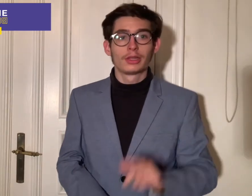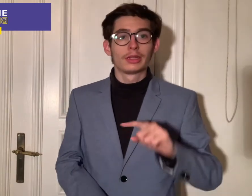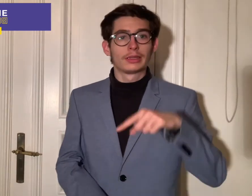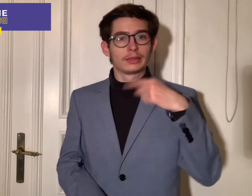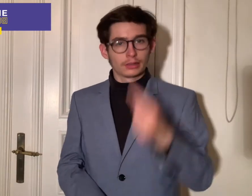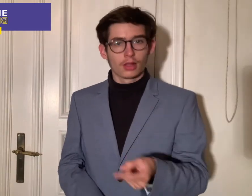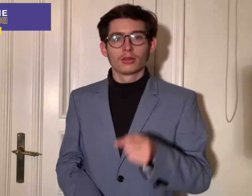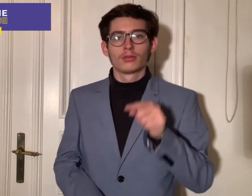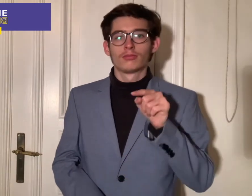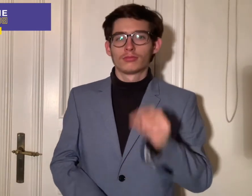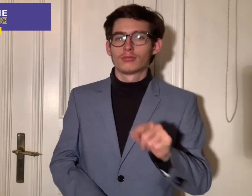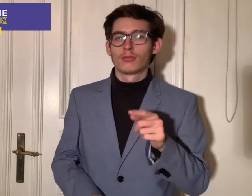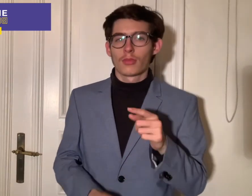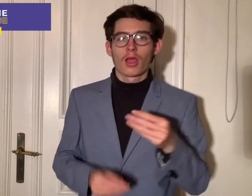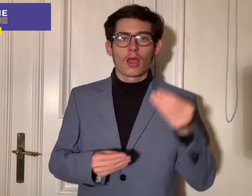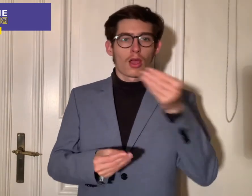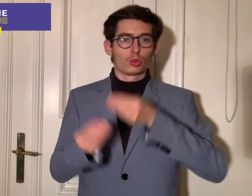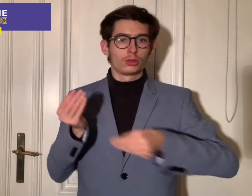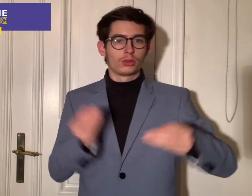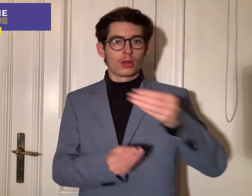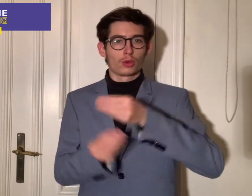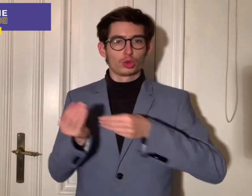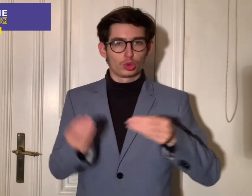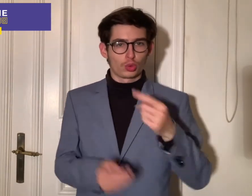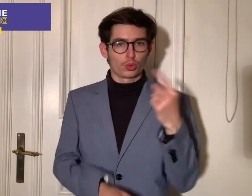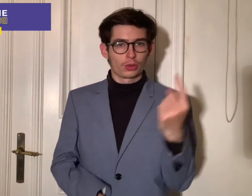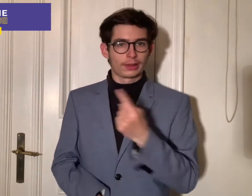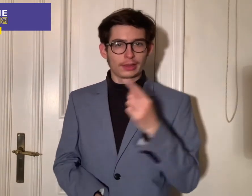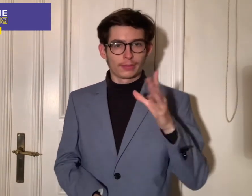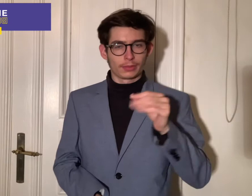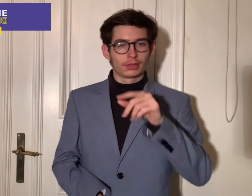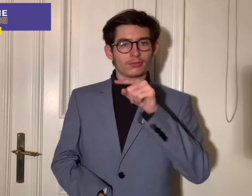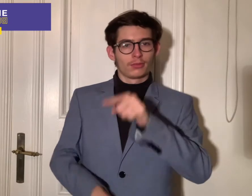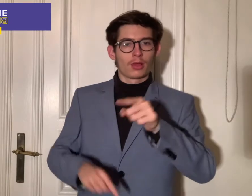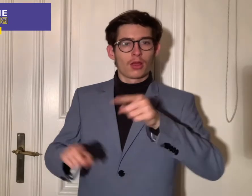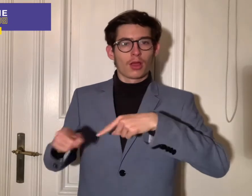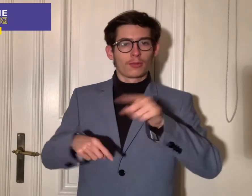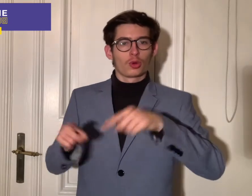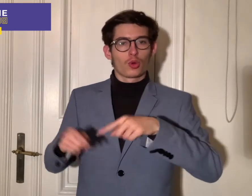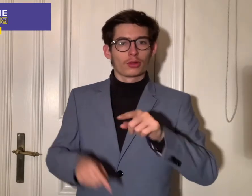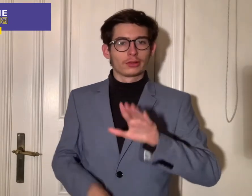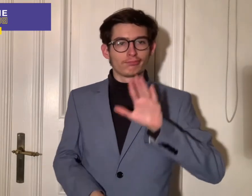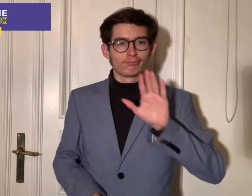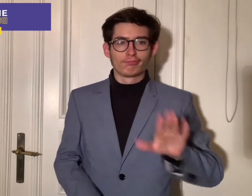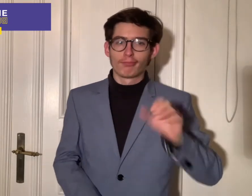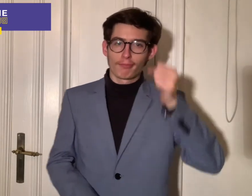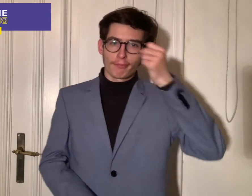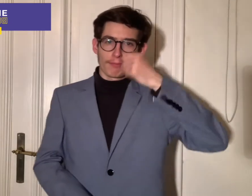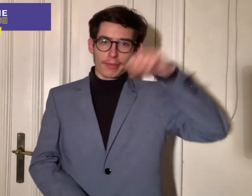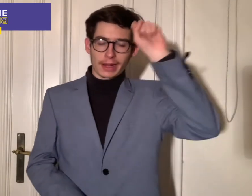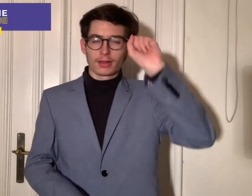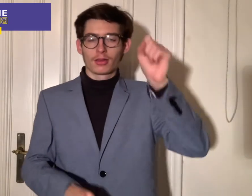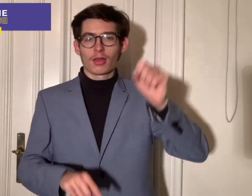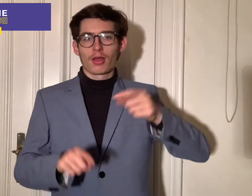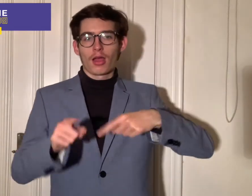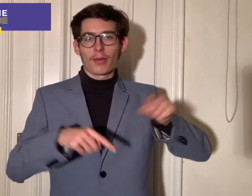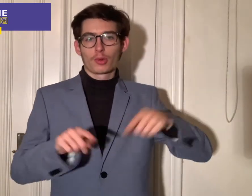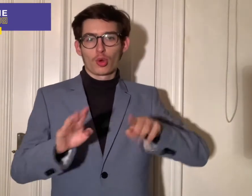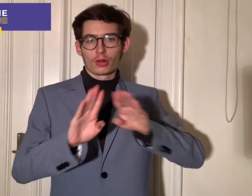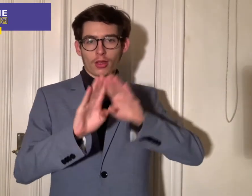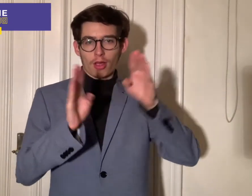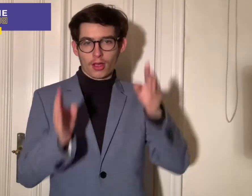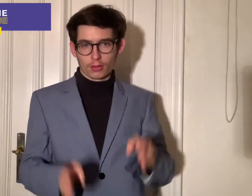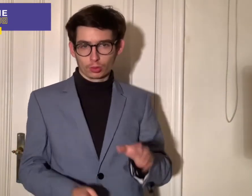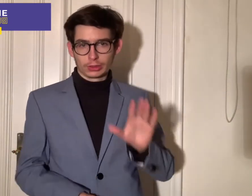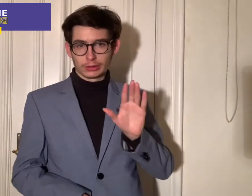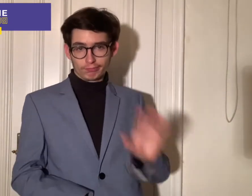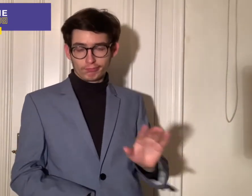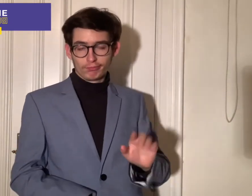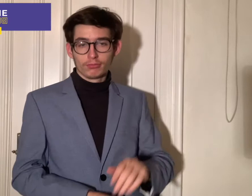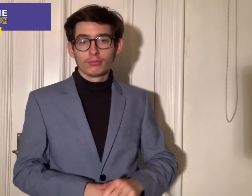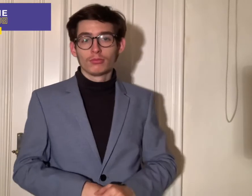Im Anschluss gab es eine Austauschrunde mit den Abgeordneten des Berliner Abgeordnetenhauses.